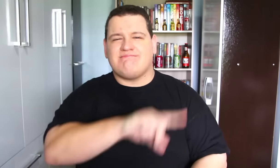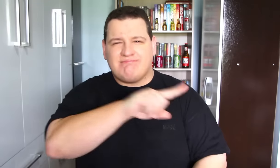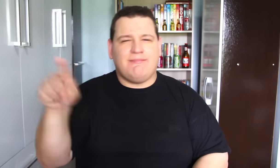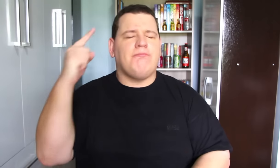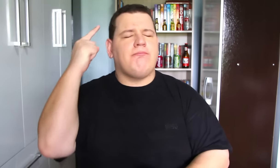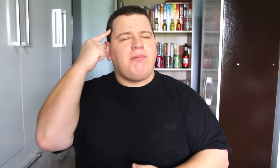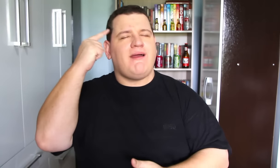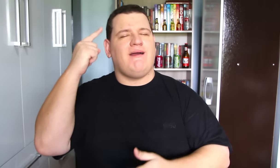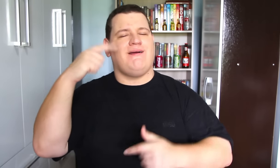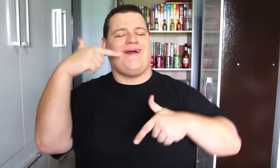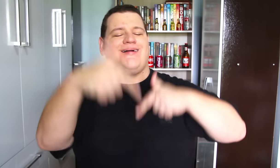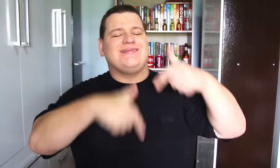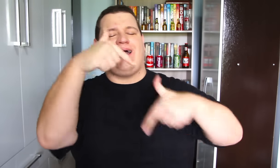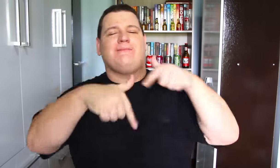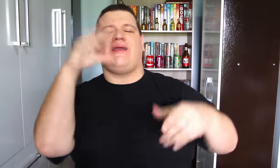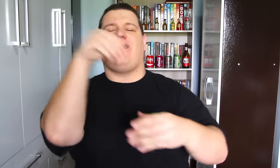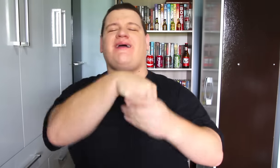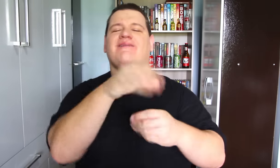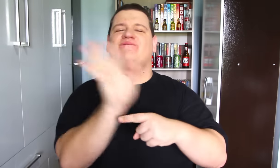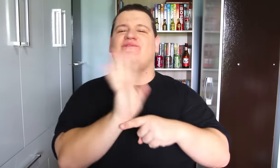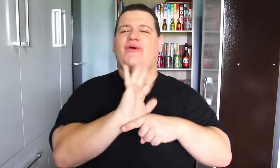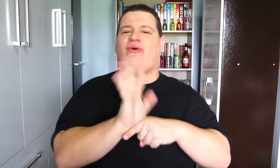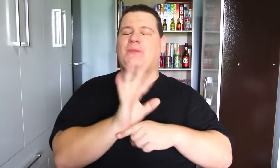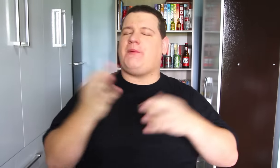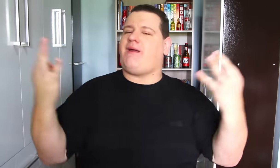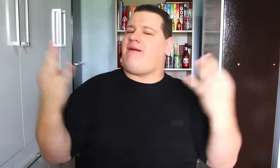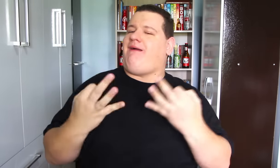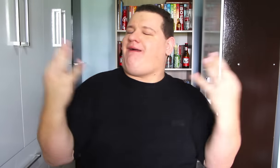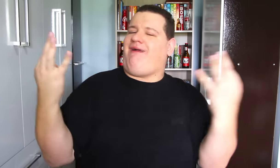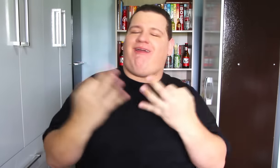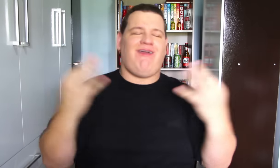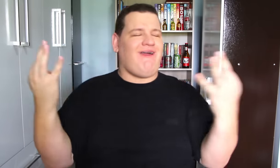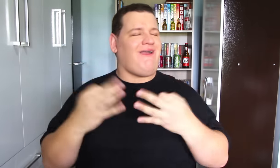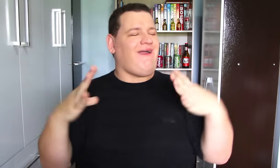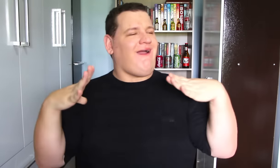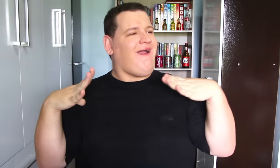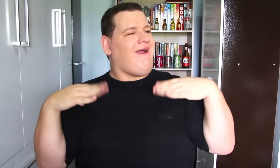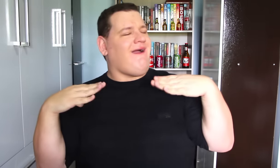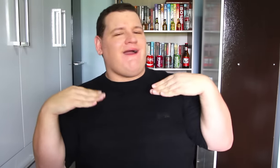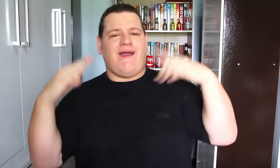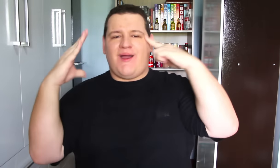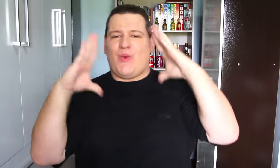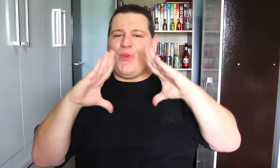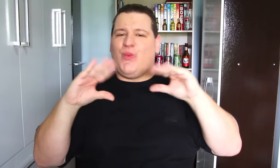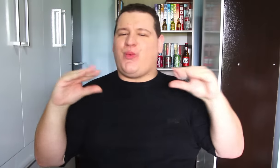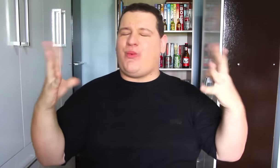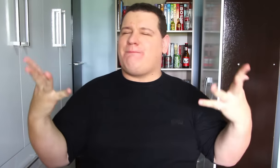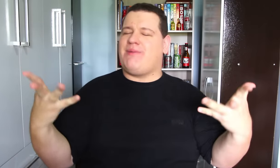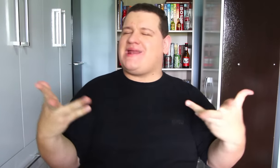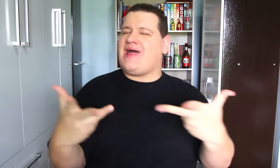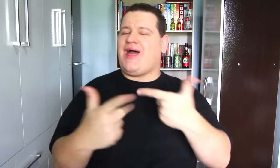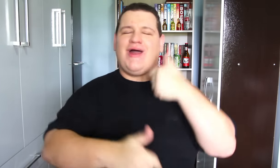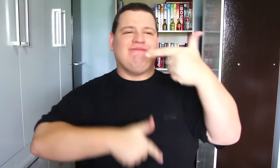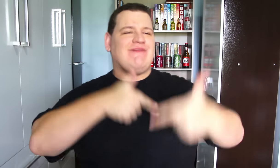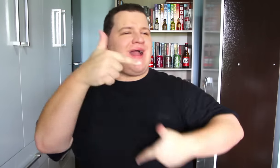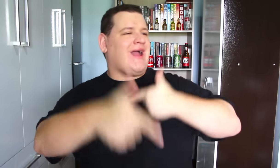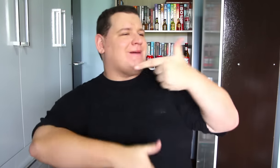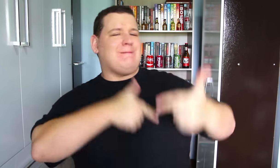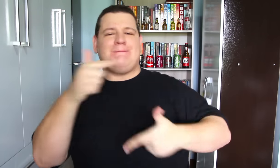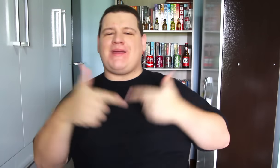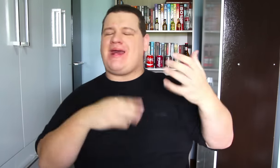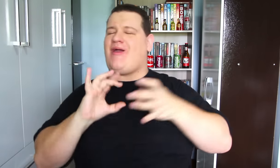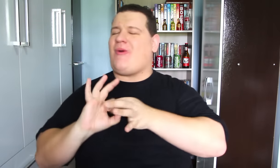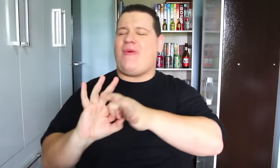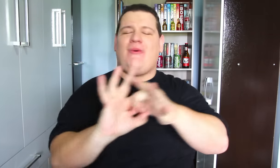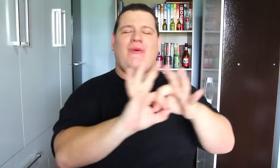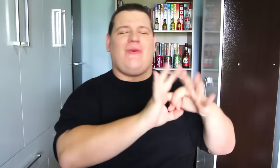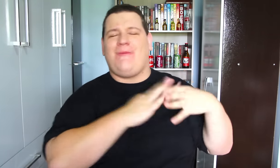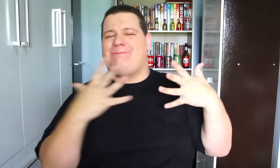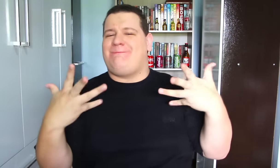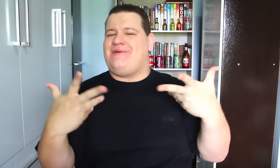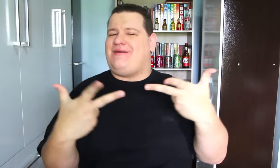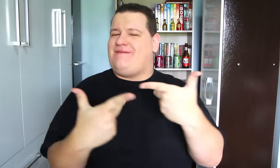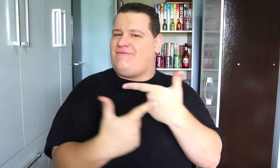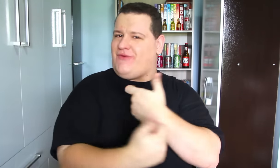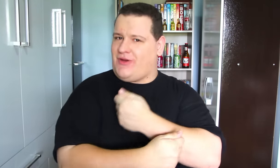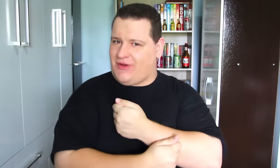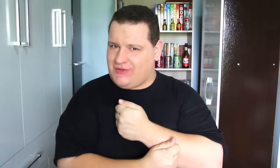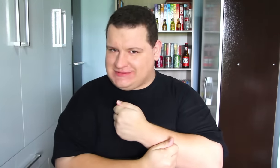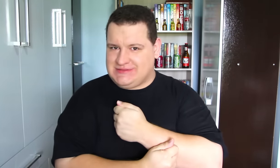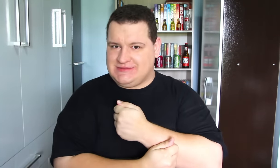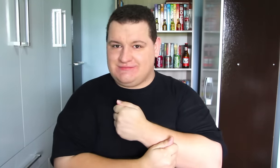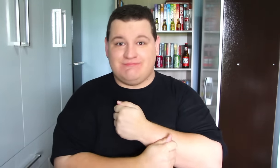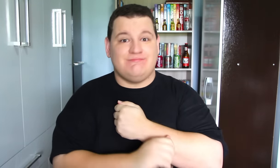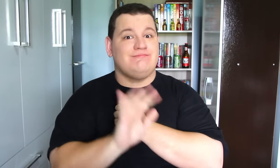Pensa que trabalhar no cinema é tão maravilhoso, confortável e harmonioso?